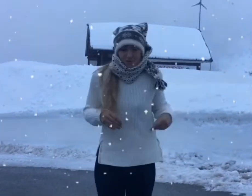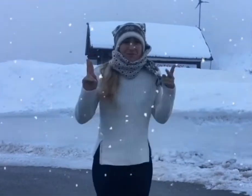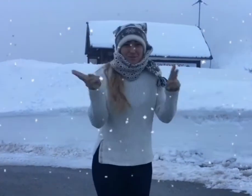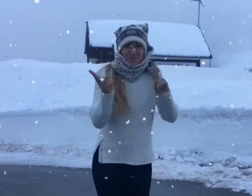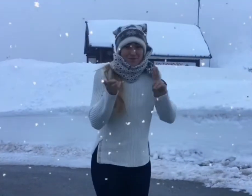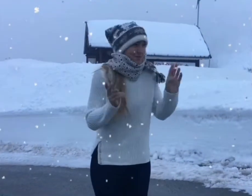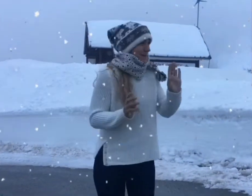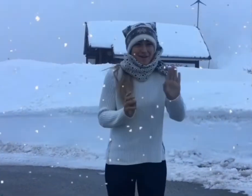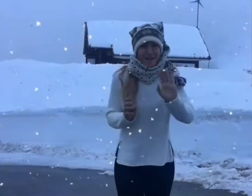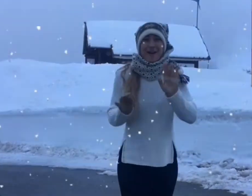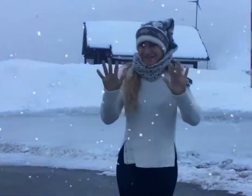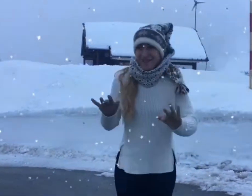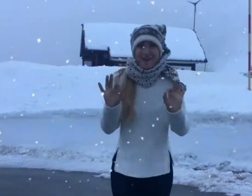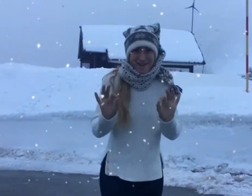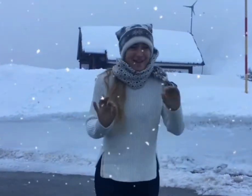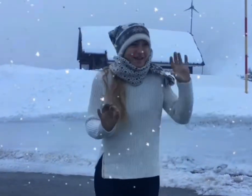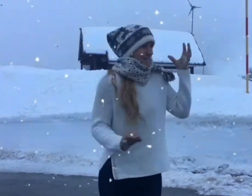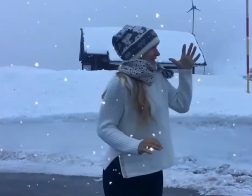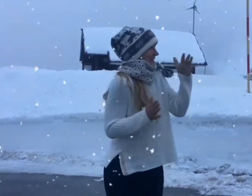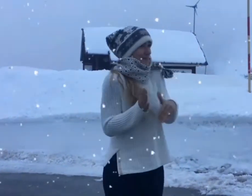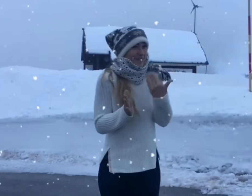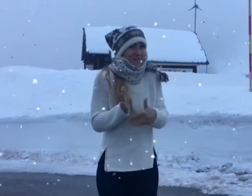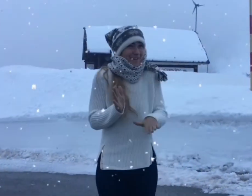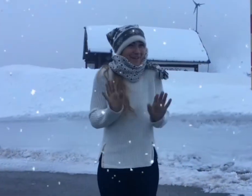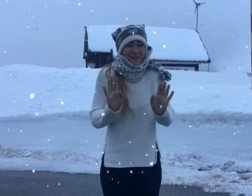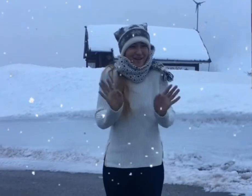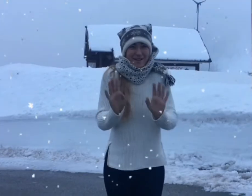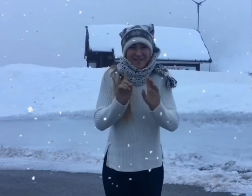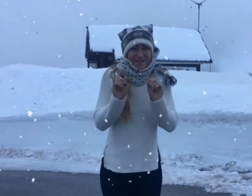Oh, ne..Brrr, veter je! Super je, ko sneži, ampak manjka sonce! Ne, ne.